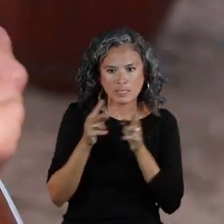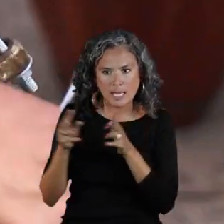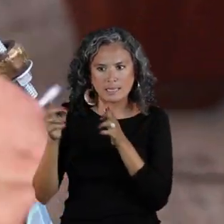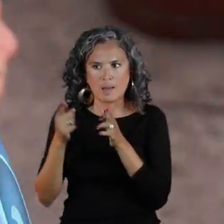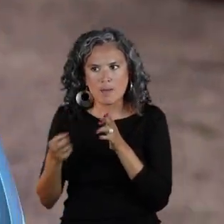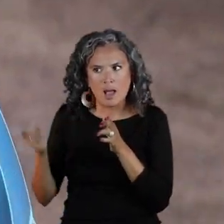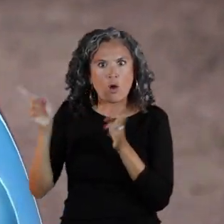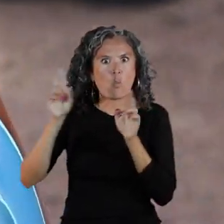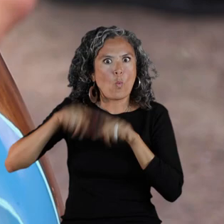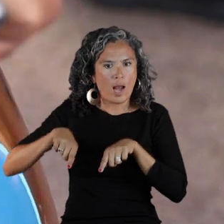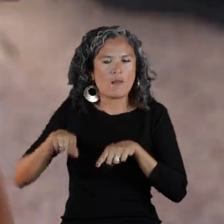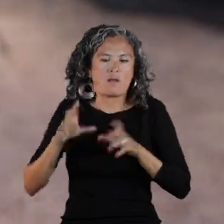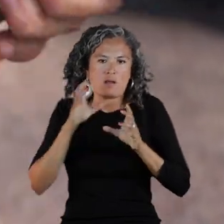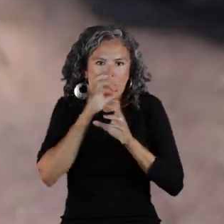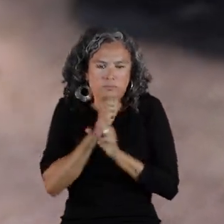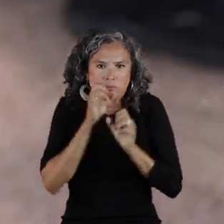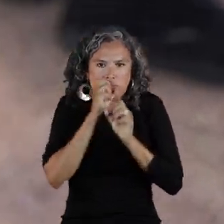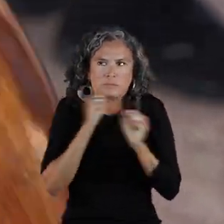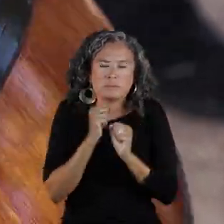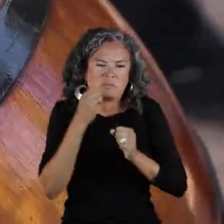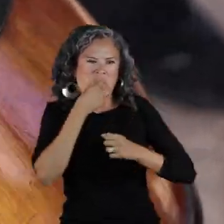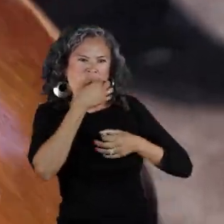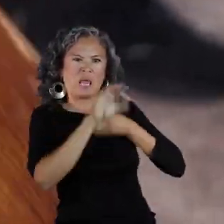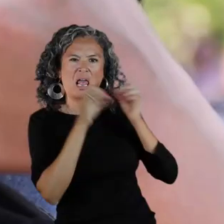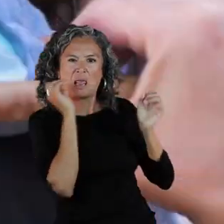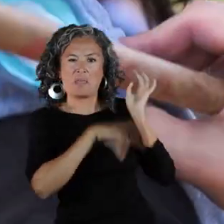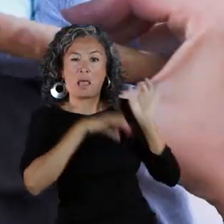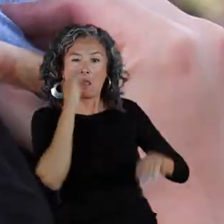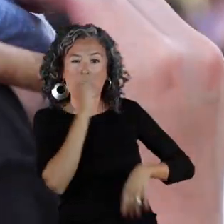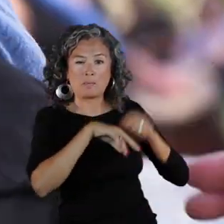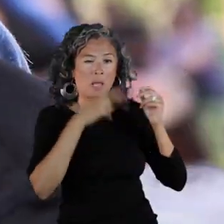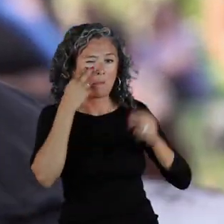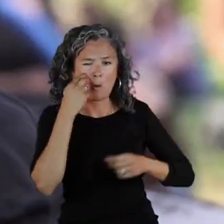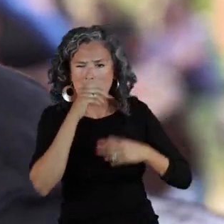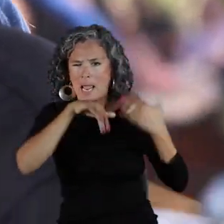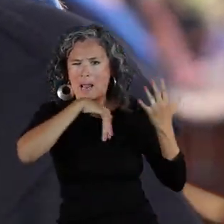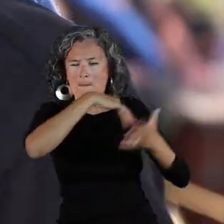acumulación de tensiones: los malos humores, los conflictos, las peleas,